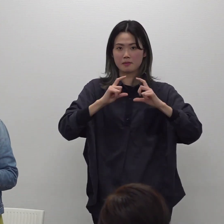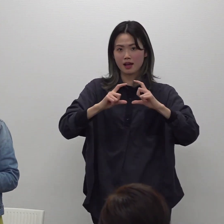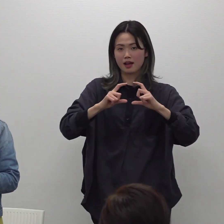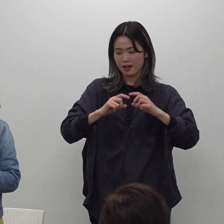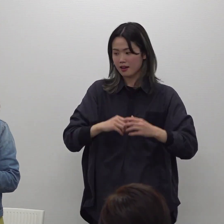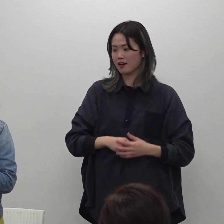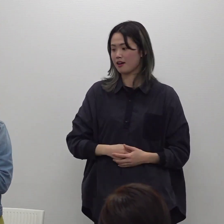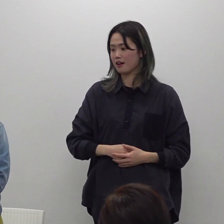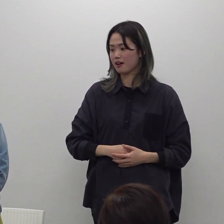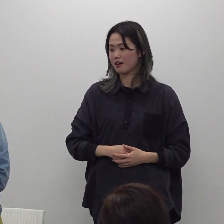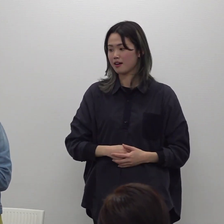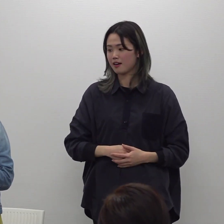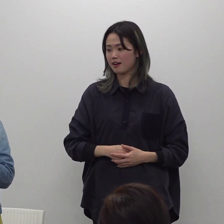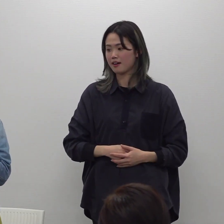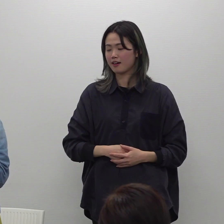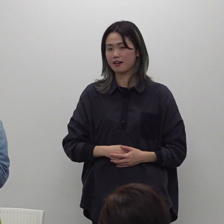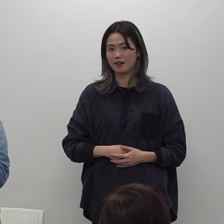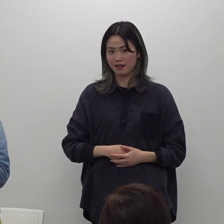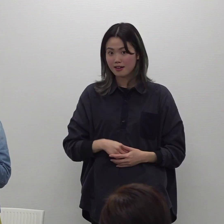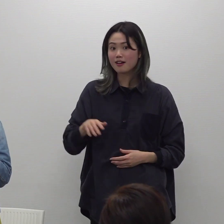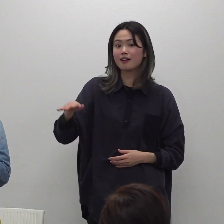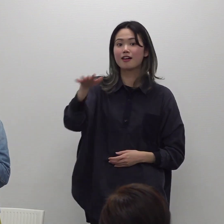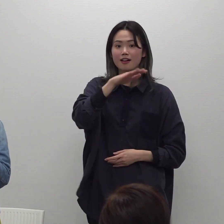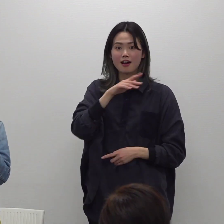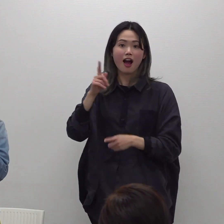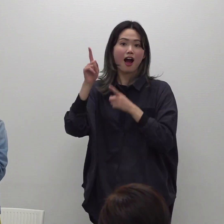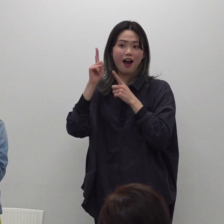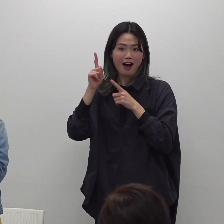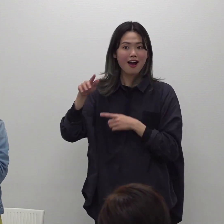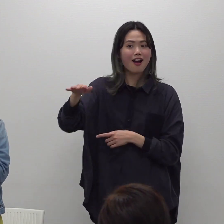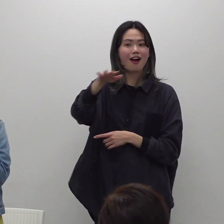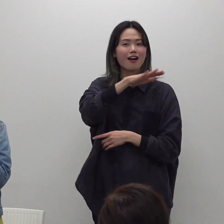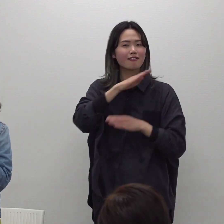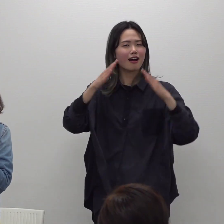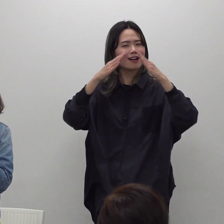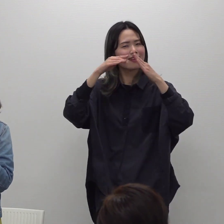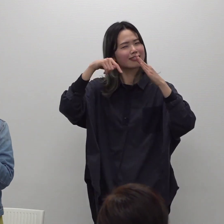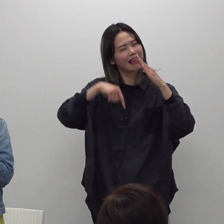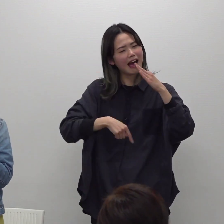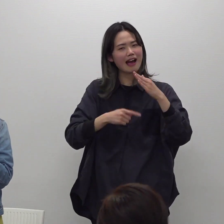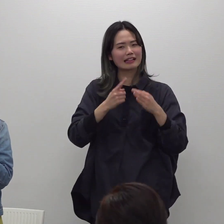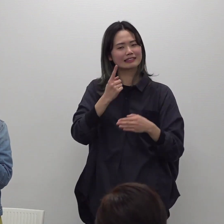聞こえる皆さんもおうちには１個くらいあるかなと思うんですけれども